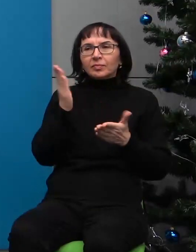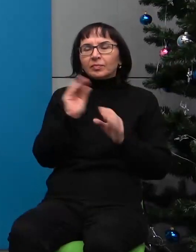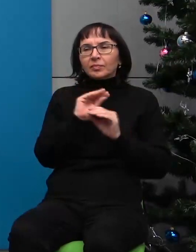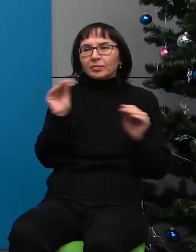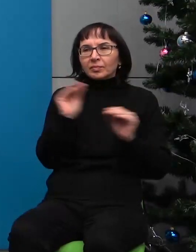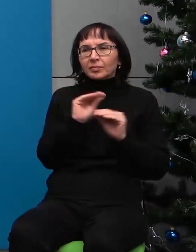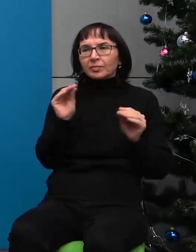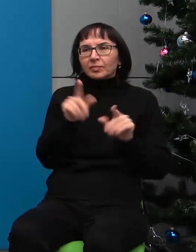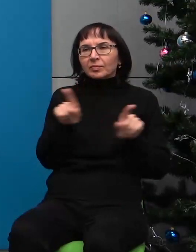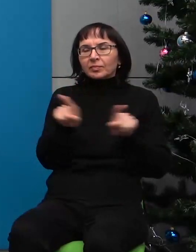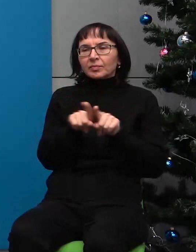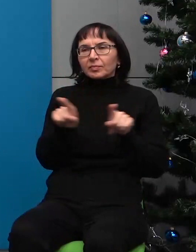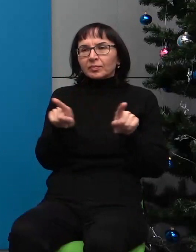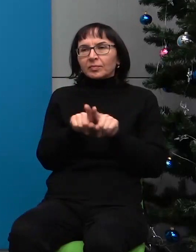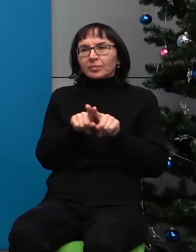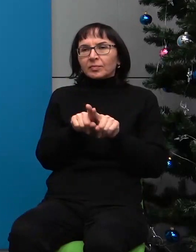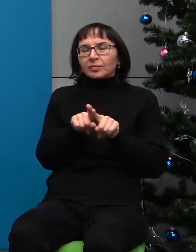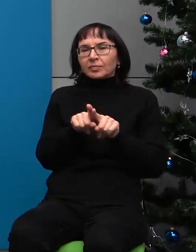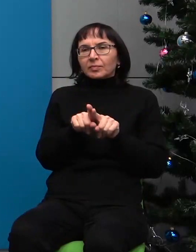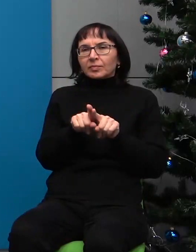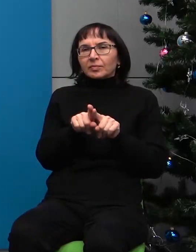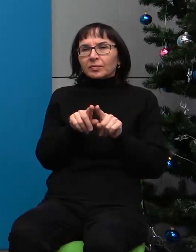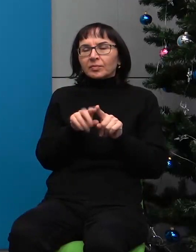Także gestapowcy.